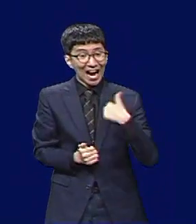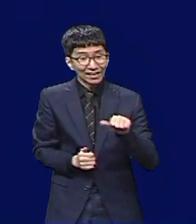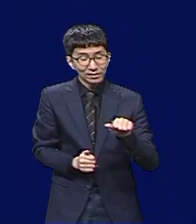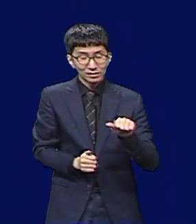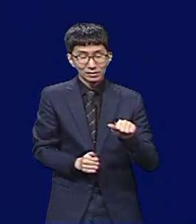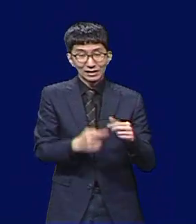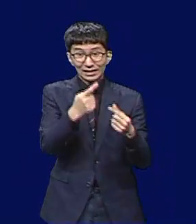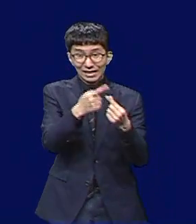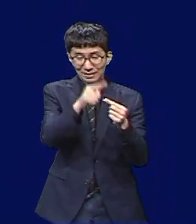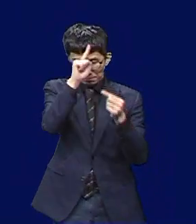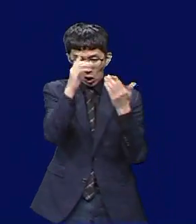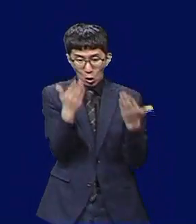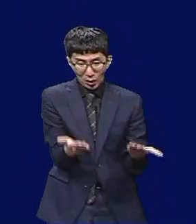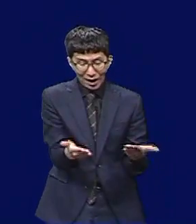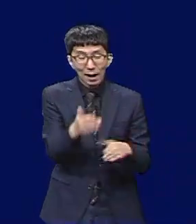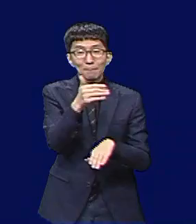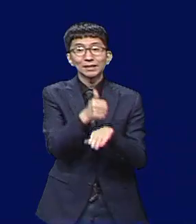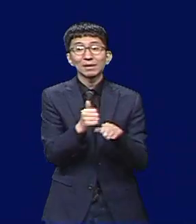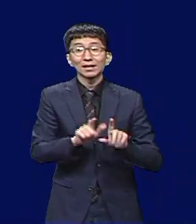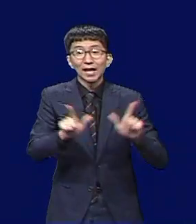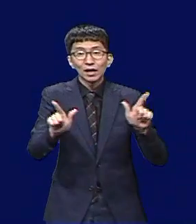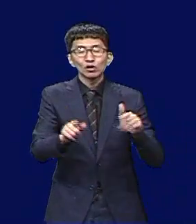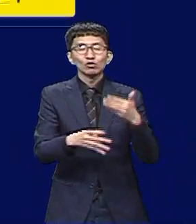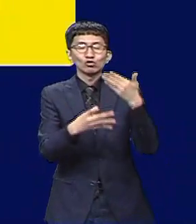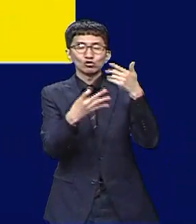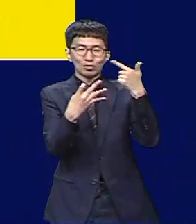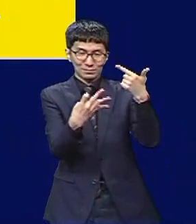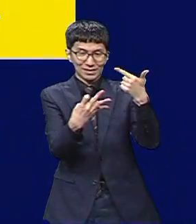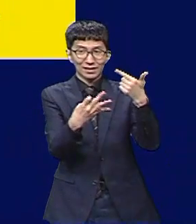날인 6월 14일 최 씨는 서 씨건을